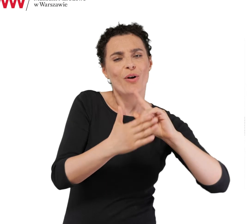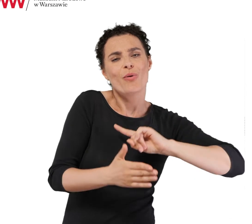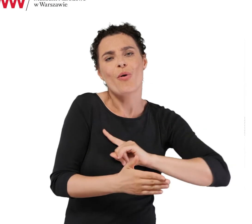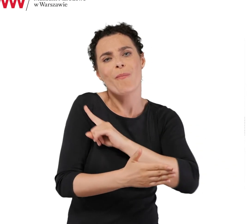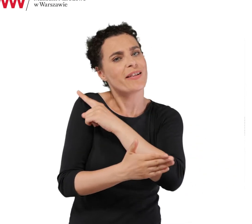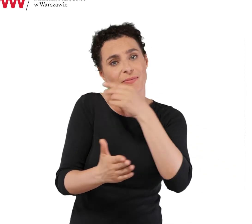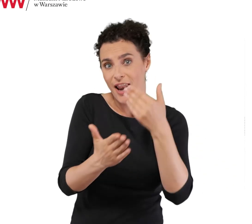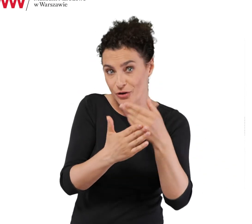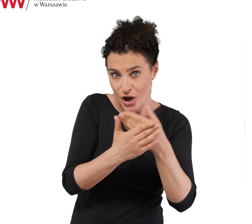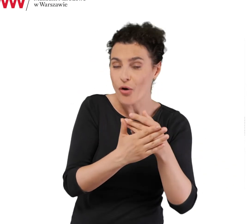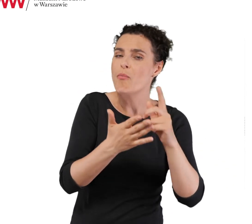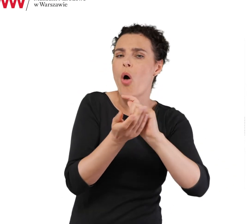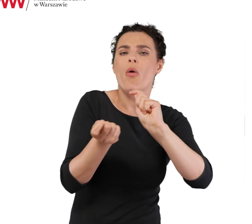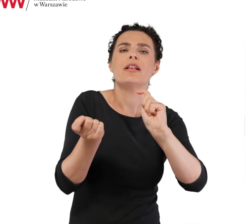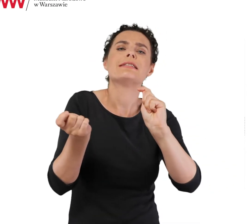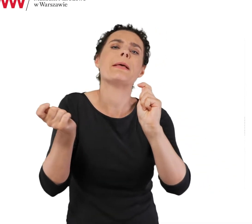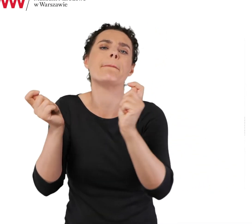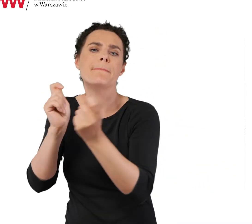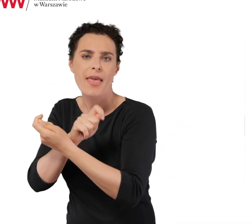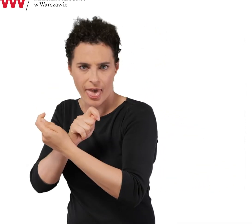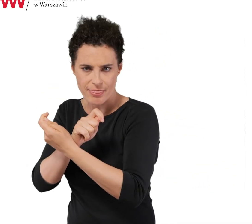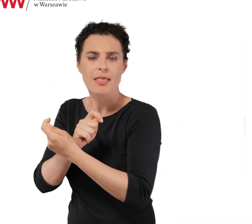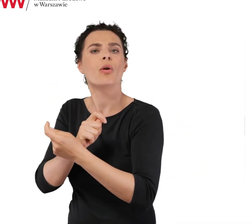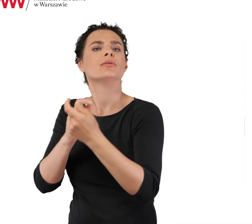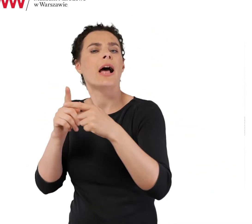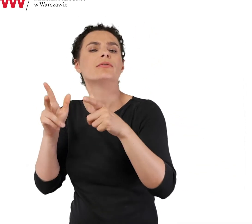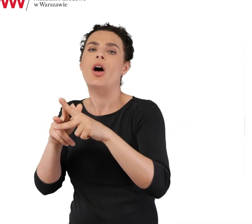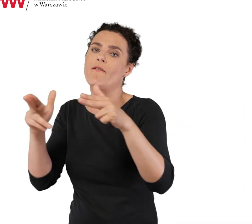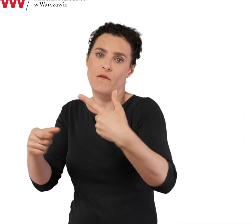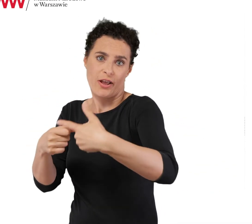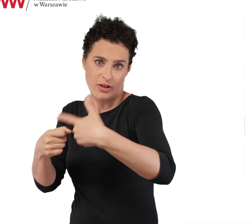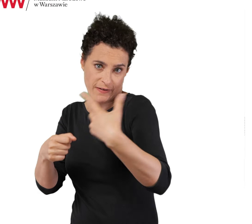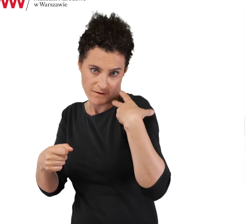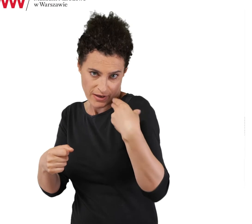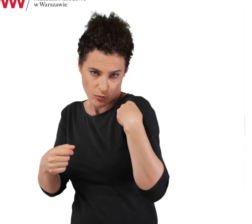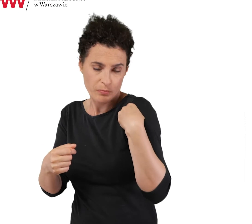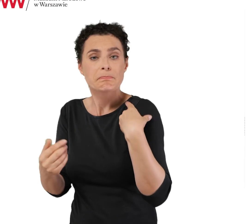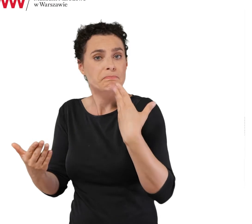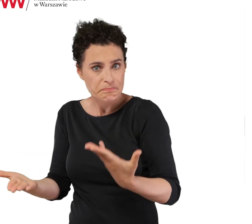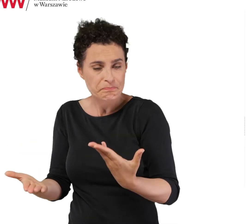koresponduje z postawą Rudolfa Schlichtera z lat 30. XX wielu -